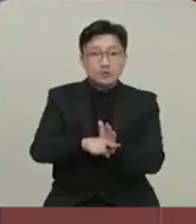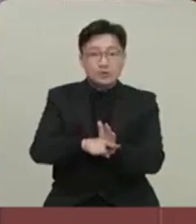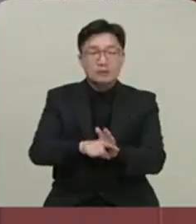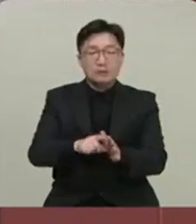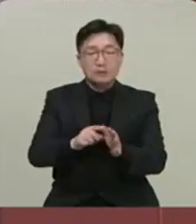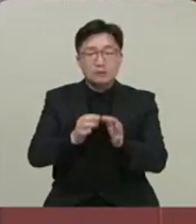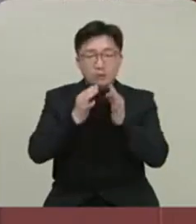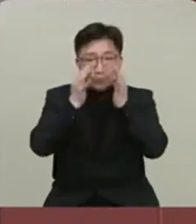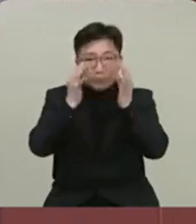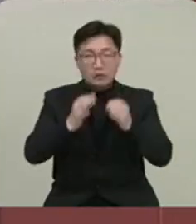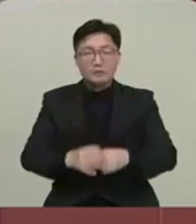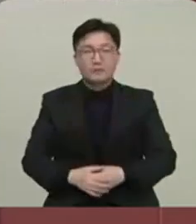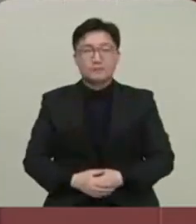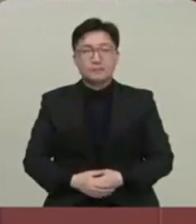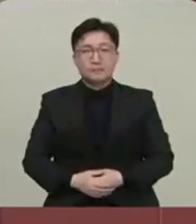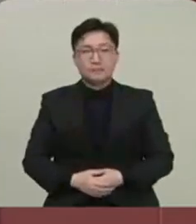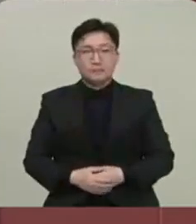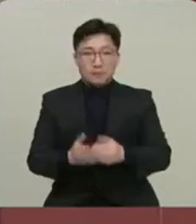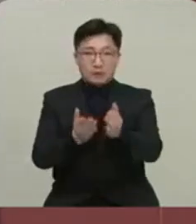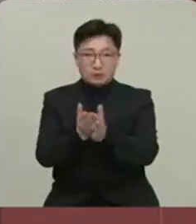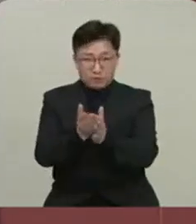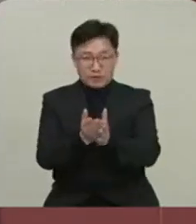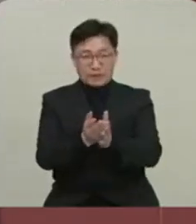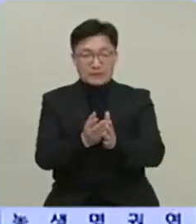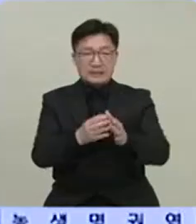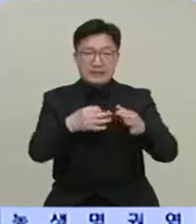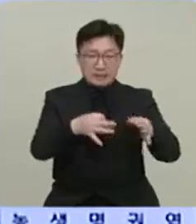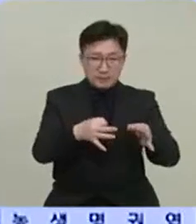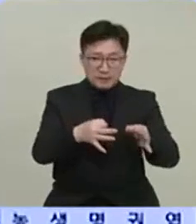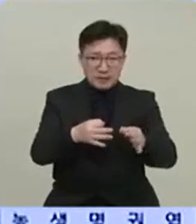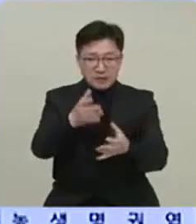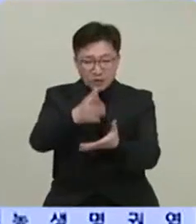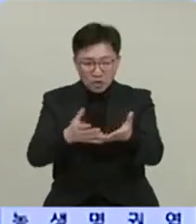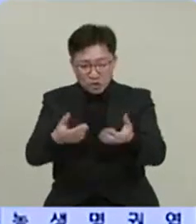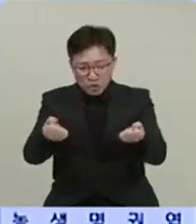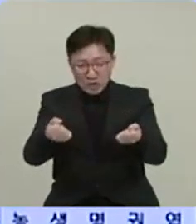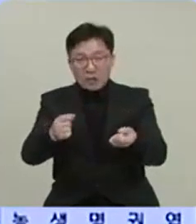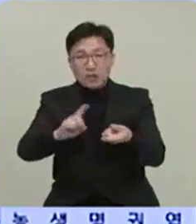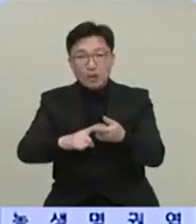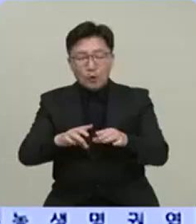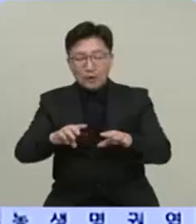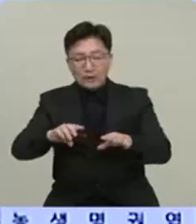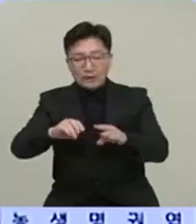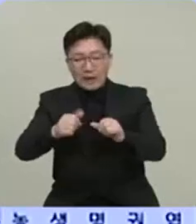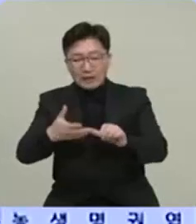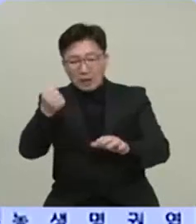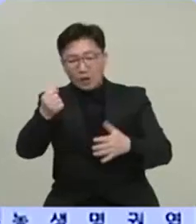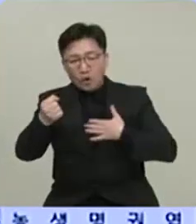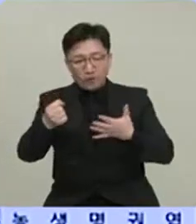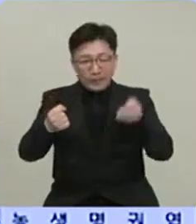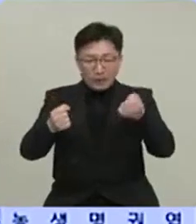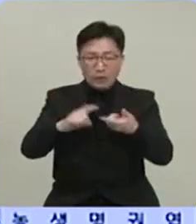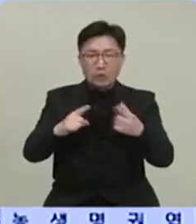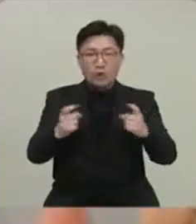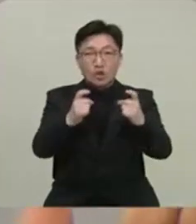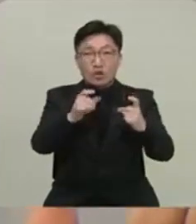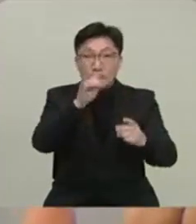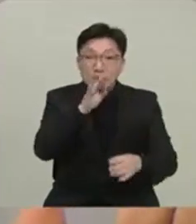새만금을 둘러싼 군산시와 김제시 의 관할권 분쟁에 대해선 전라북도 의 미지근한 태도가 도마 위에 올 랐습니다.